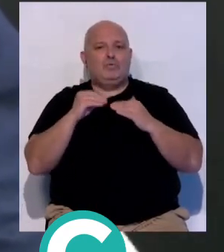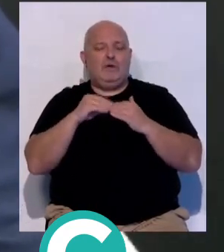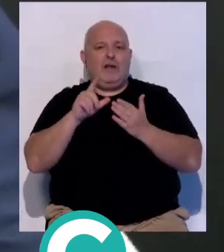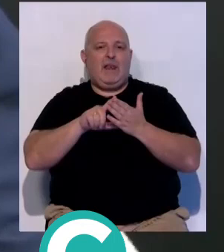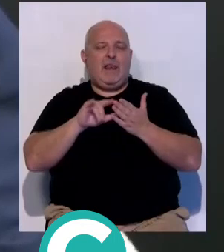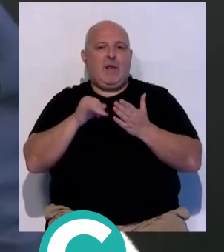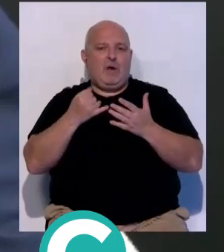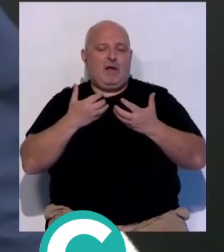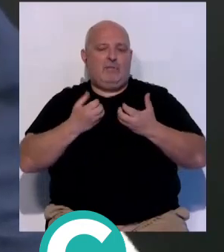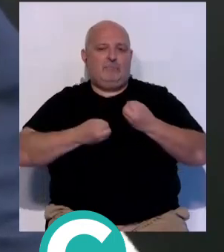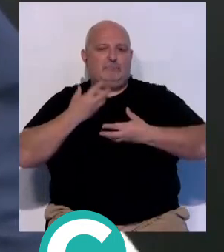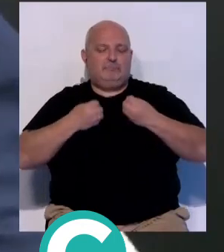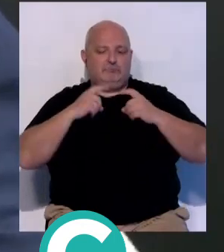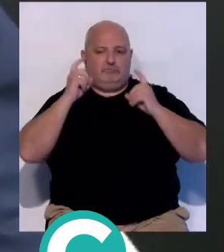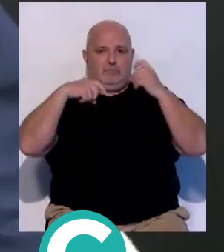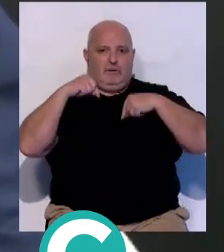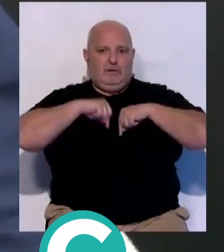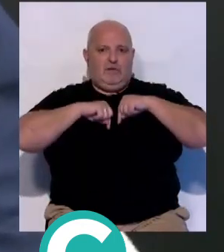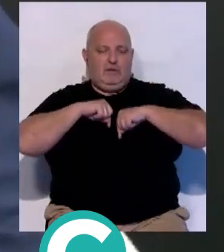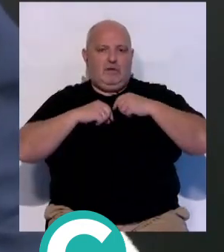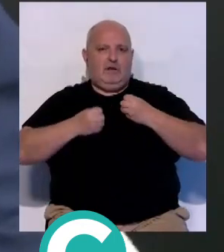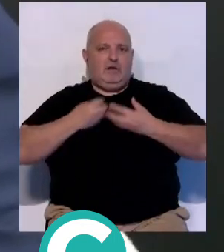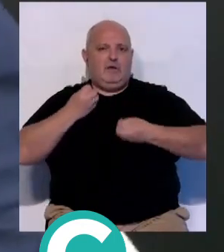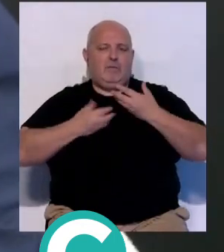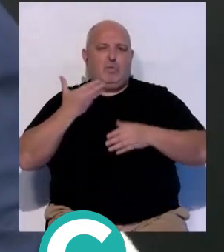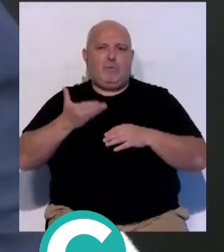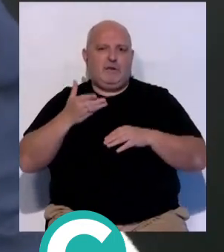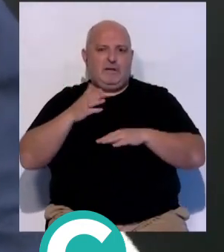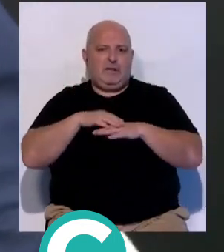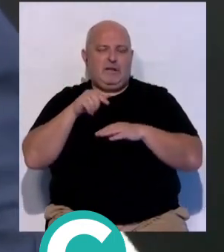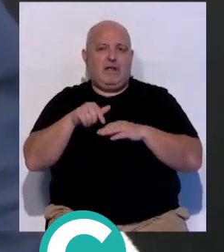que se llama modelingüis en inglés el lenguaje corporal es muy importante porque Además tú el